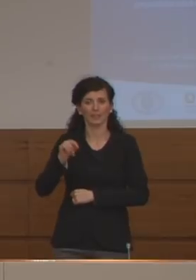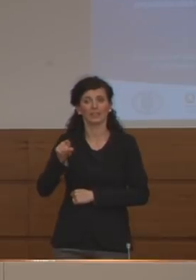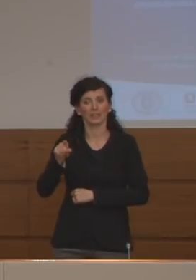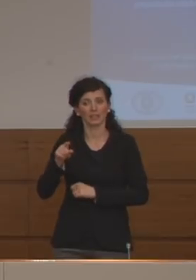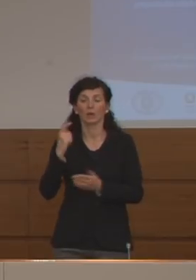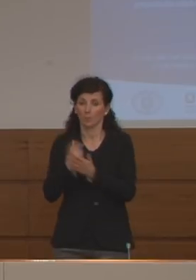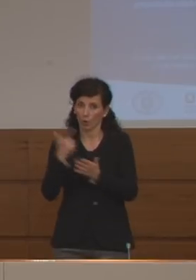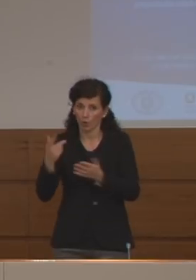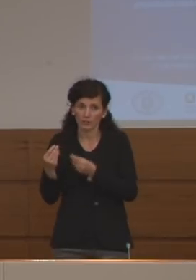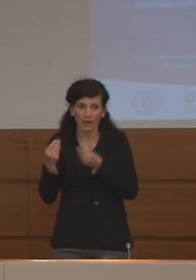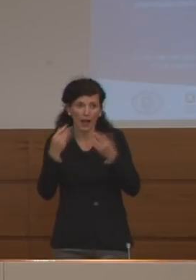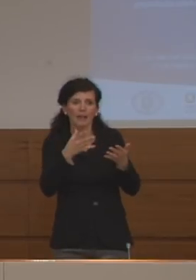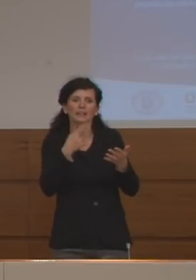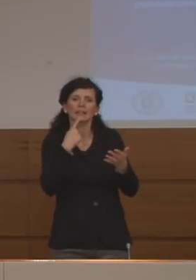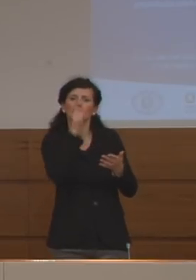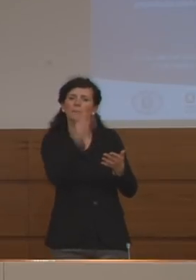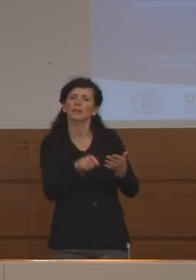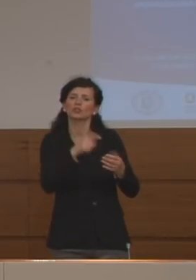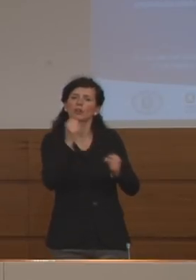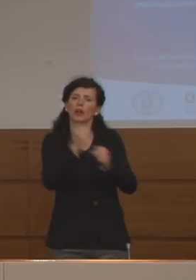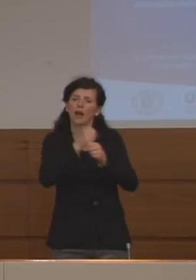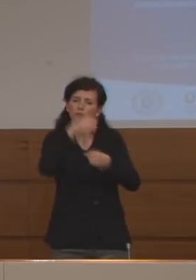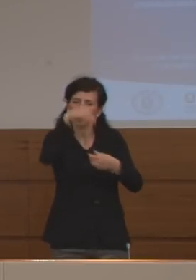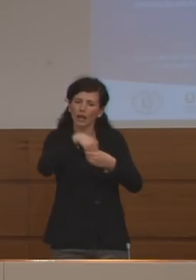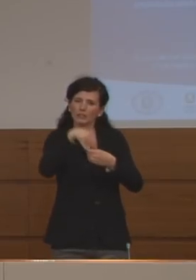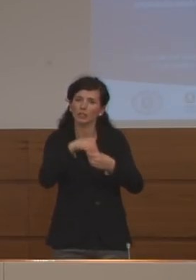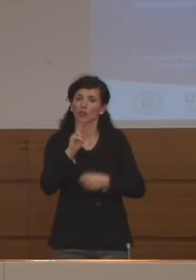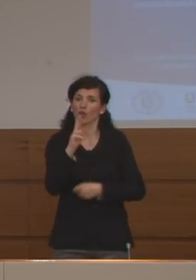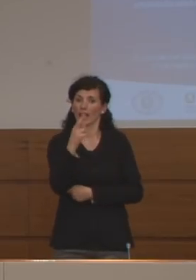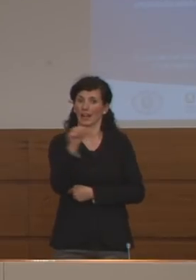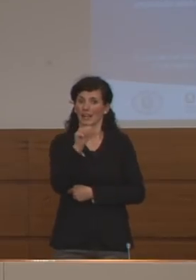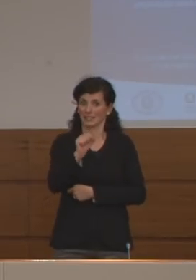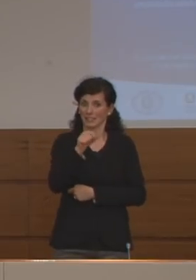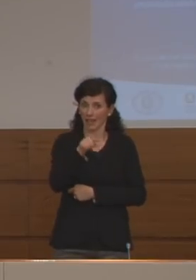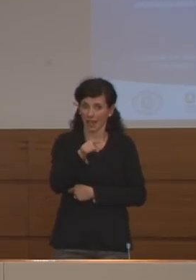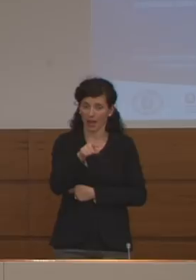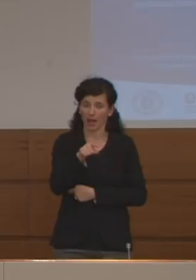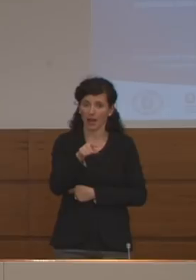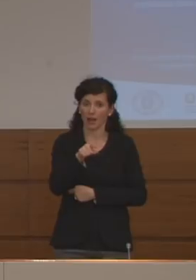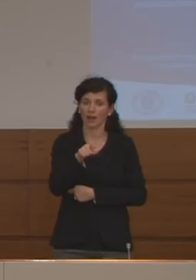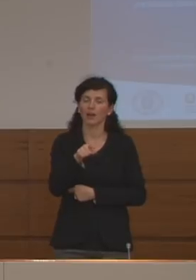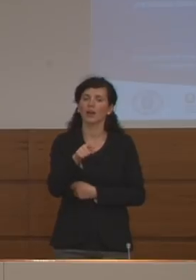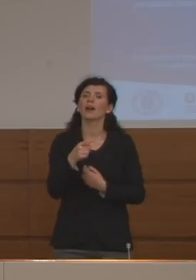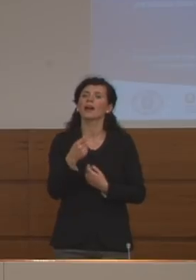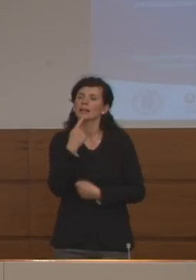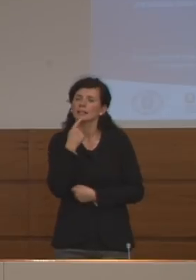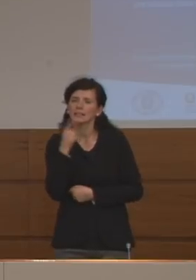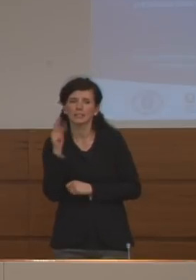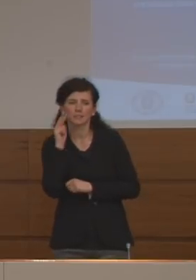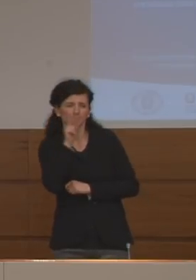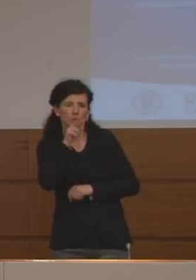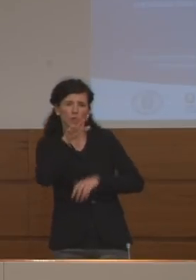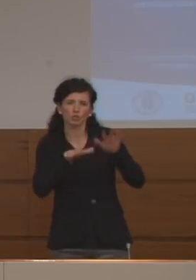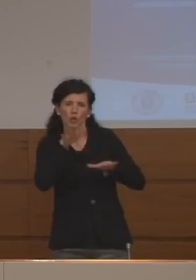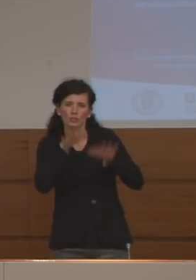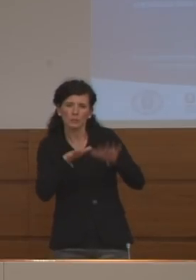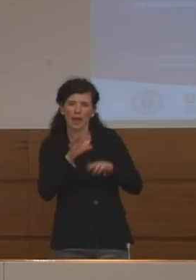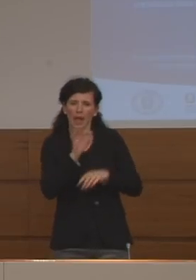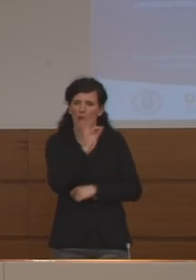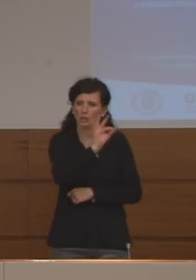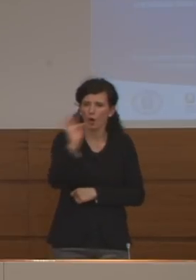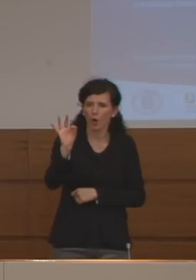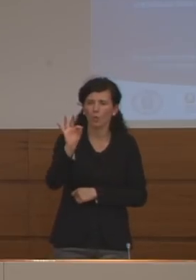Cercare di cogliere tempestivamente possibili segni di potenziali